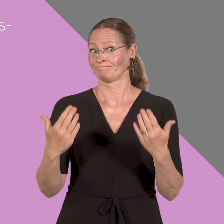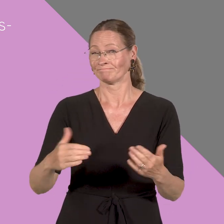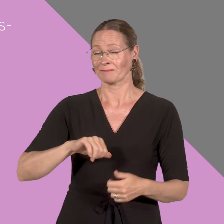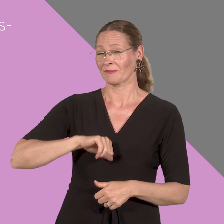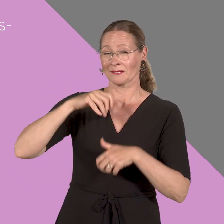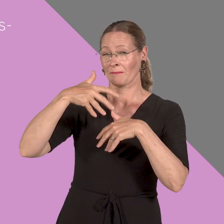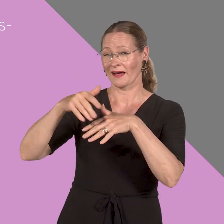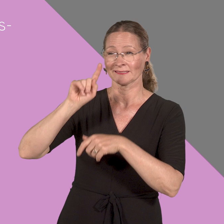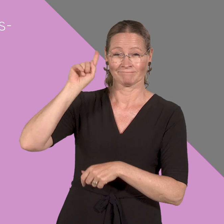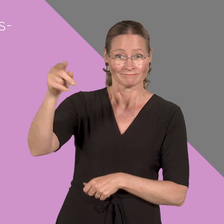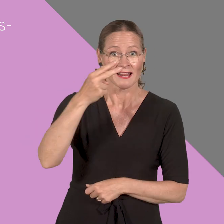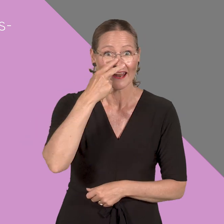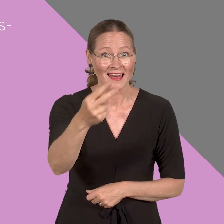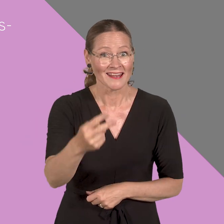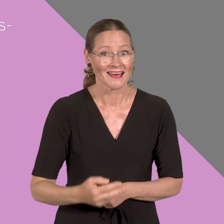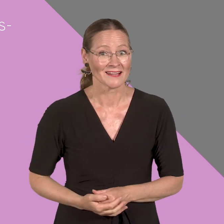Pride-marssilla nähdään!